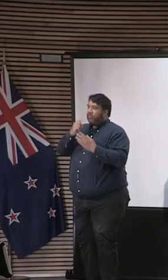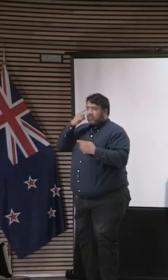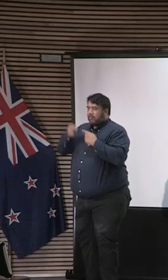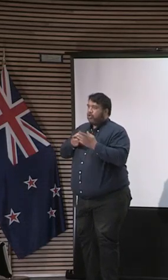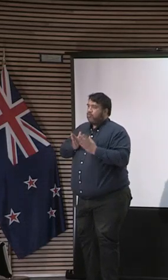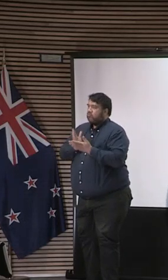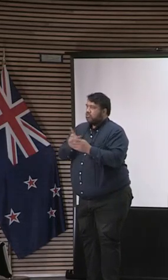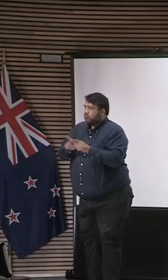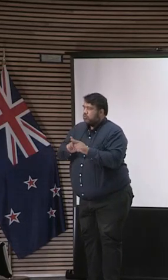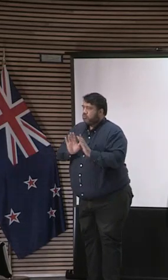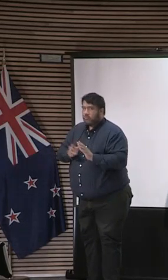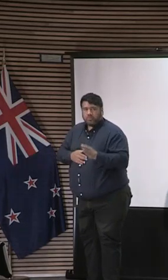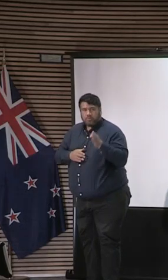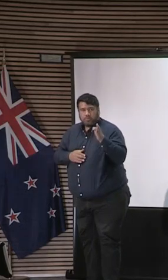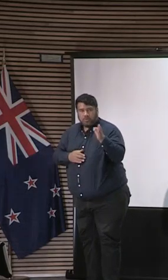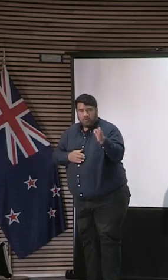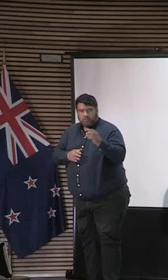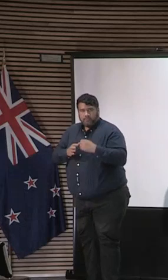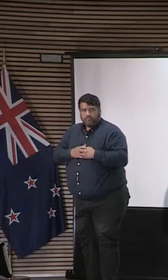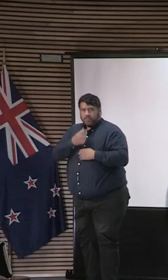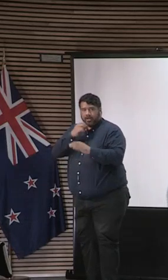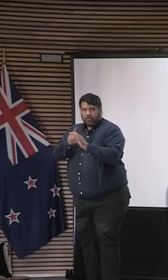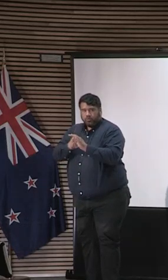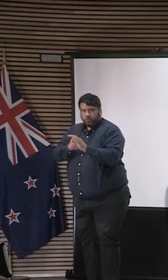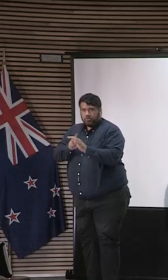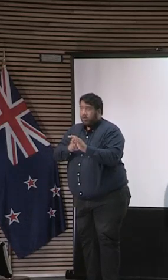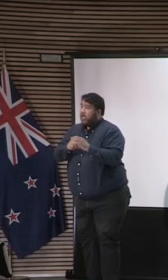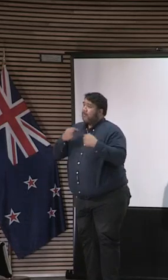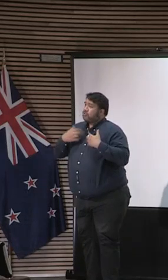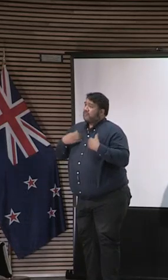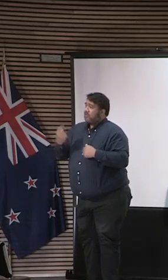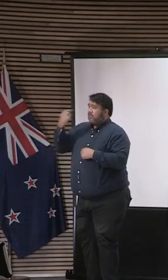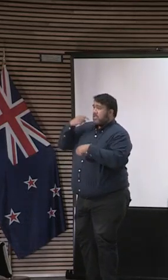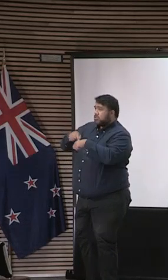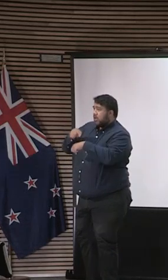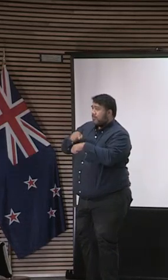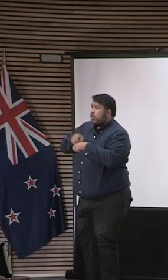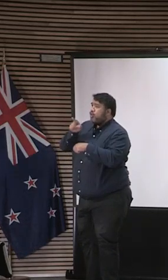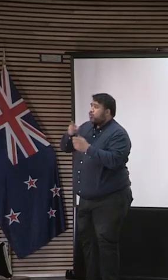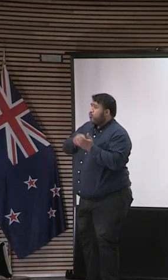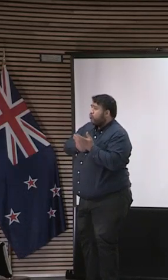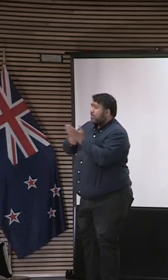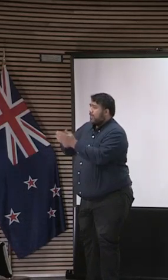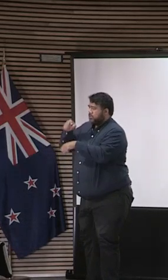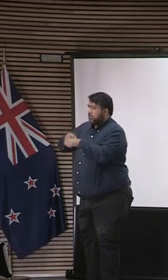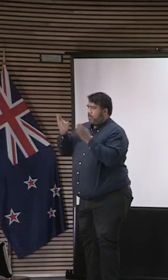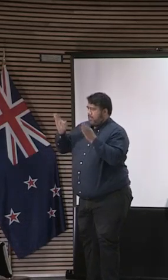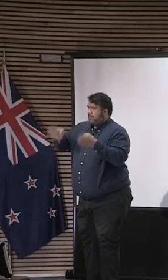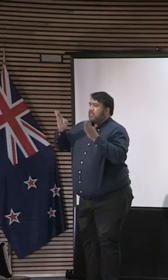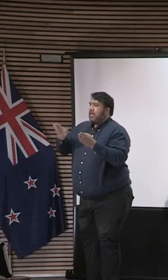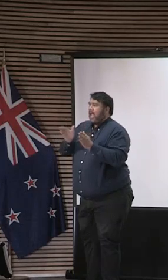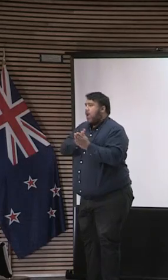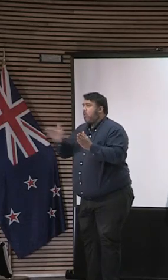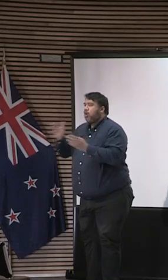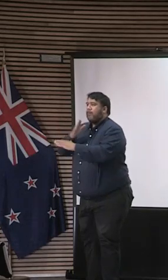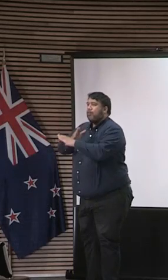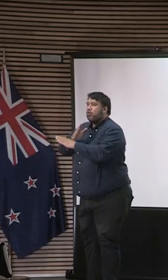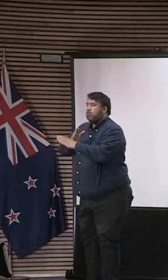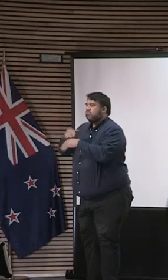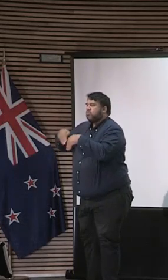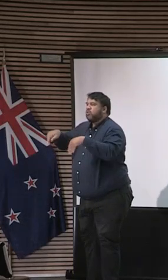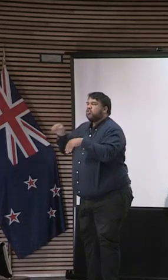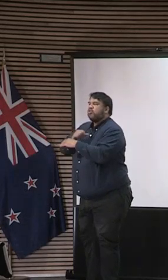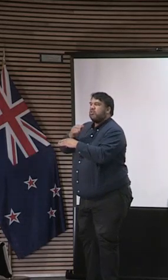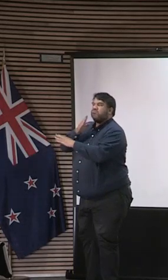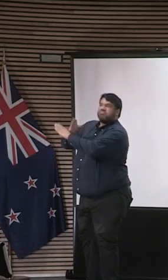Manat. Hauora. Ko ia he mahara.